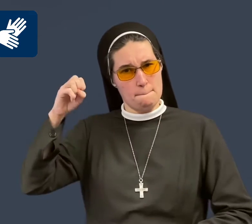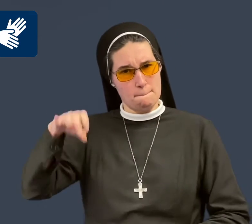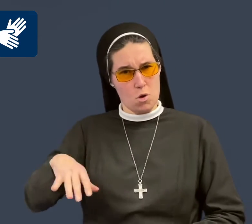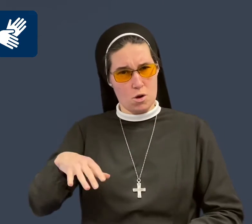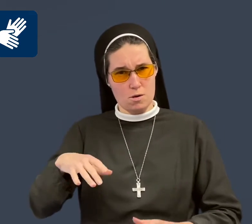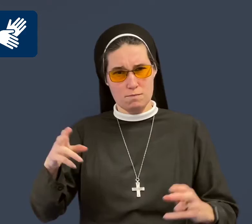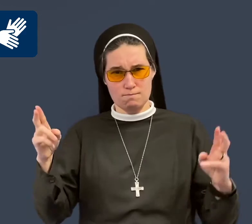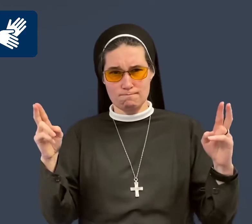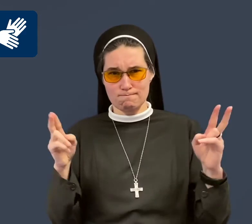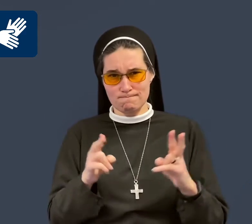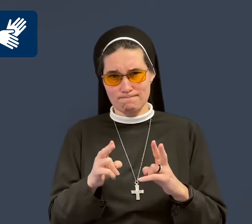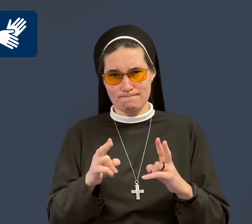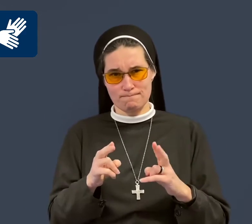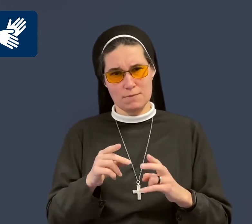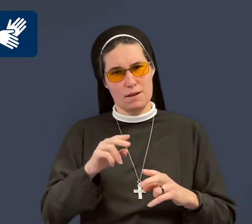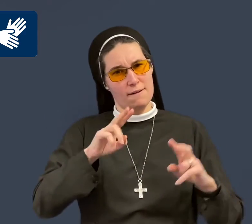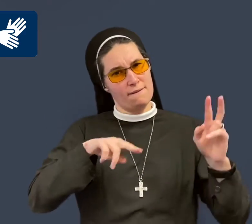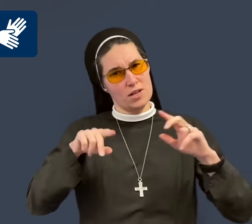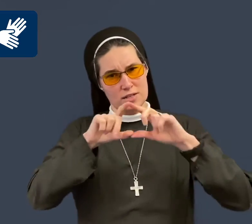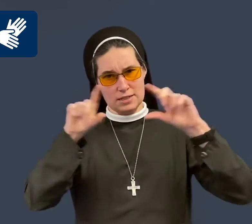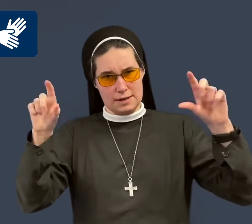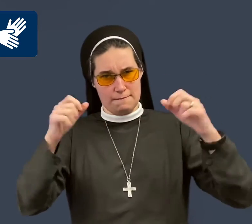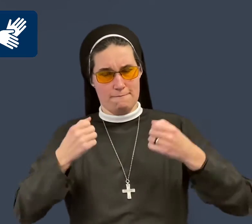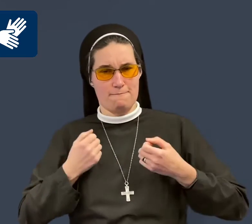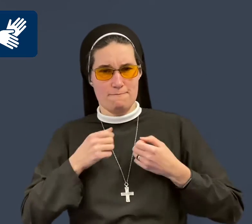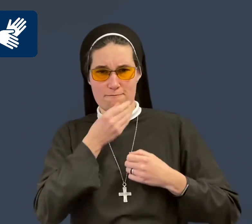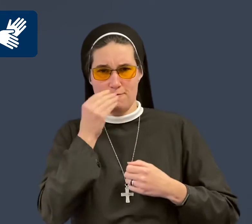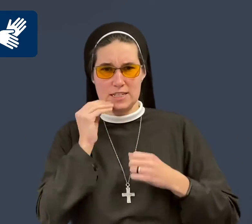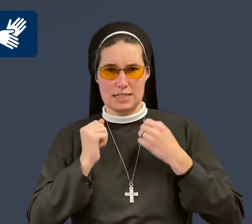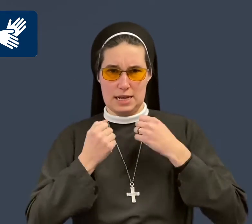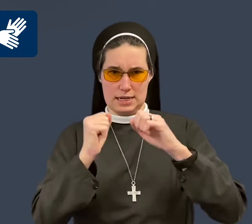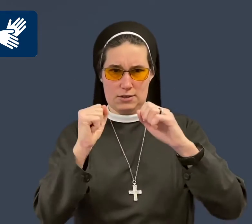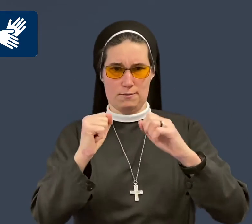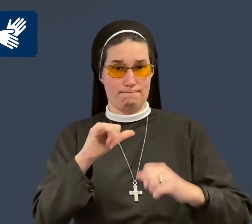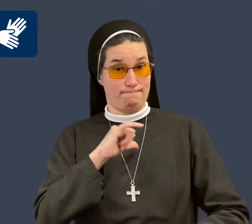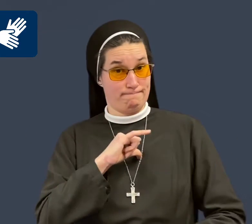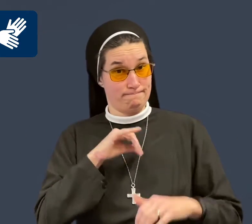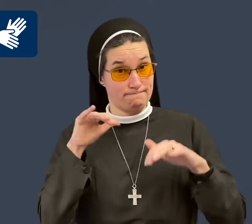Wie kann ich Müll reduzieren? Es sind verschieden Themen, für die ich mich in der Fastenzeit engagieren kann.